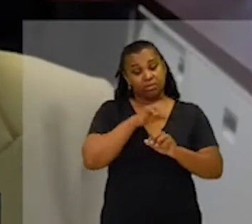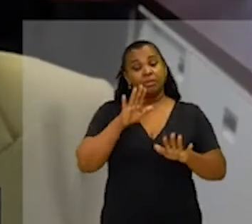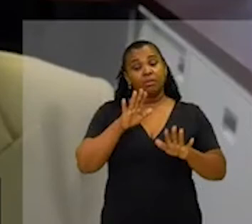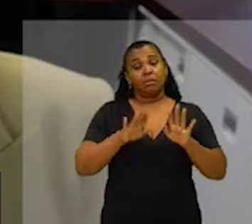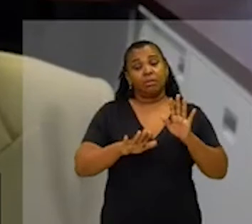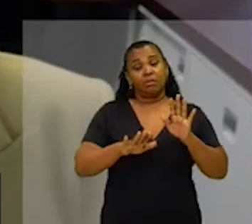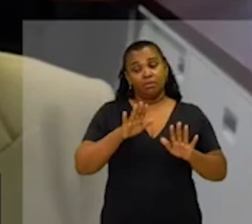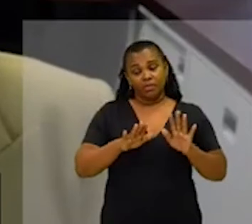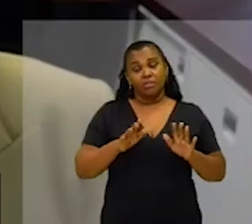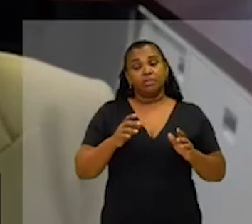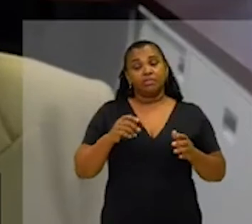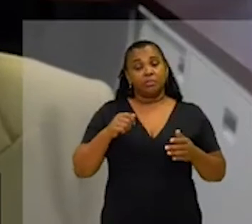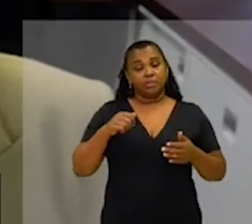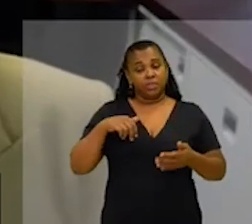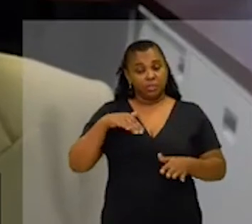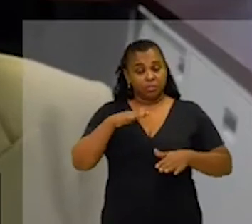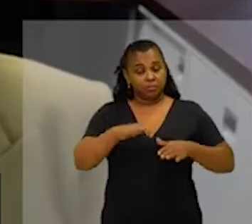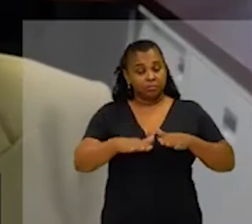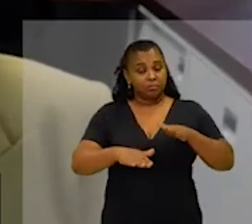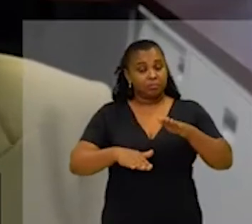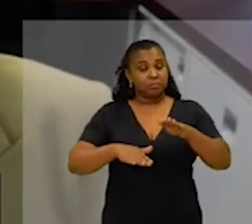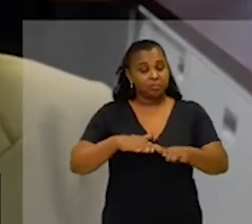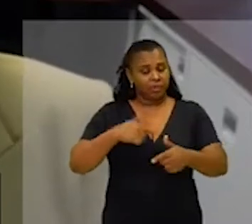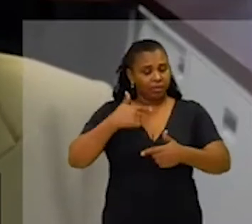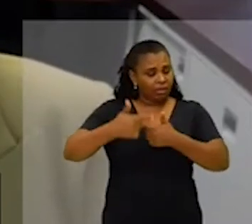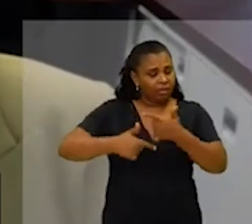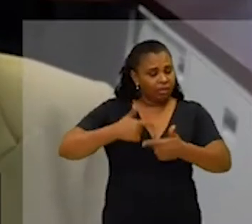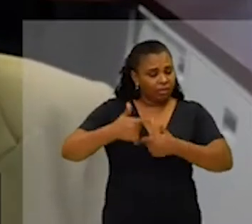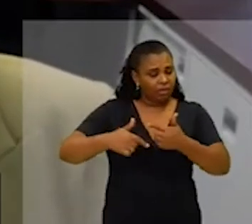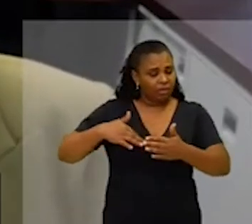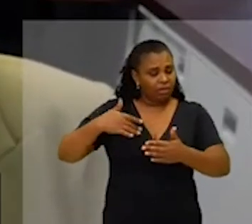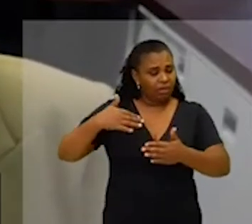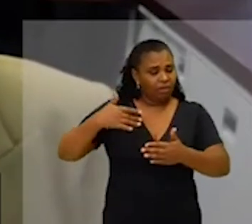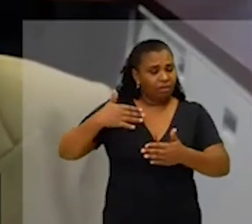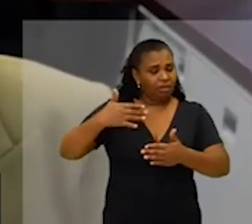passo é necessário na Depois de tanto trabalho já foi desenvolvido né que a vinculação de SP